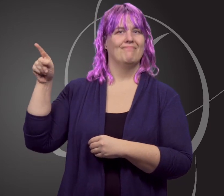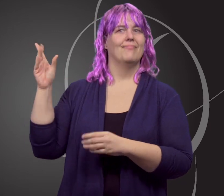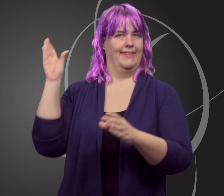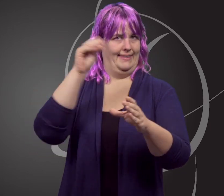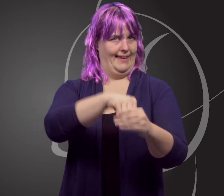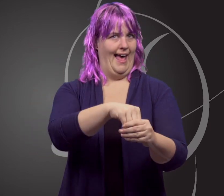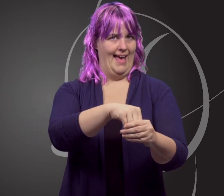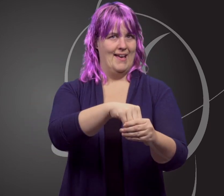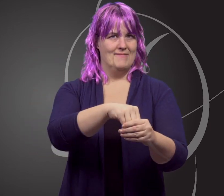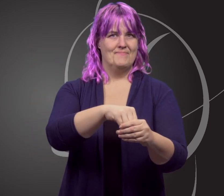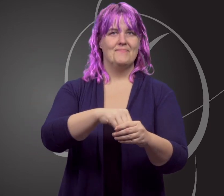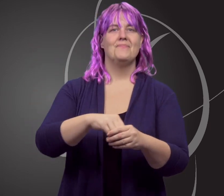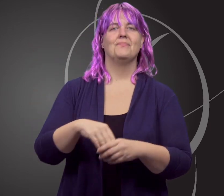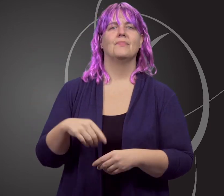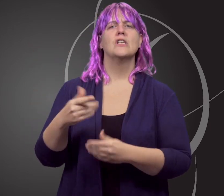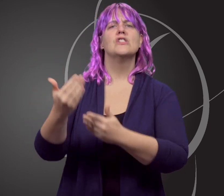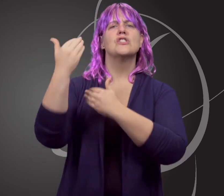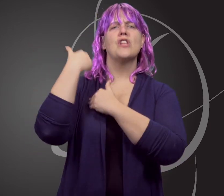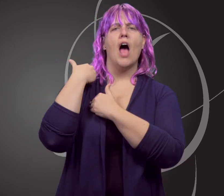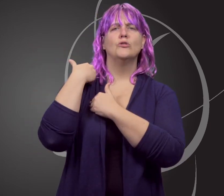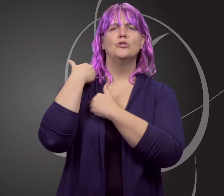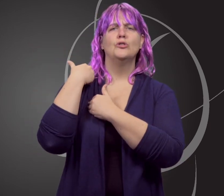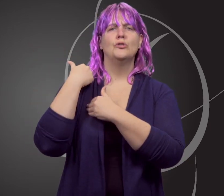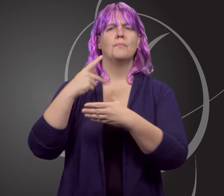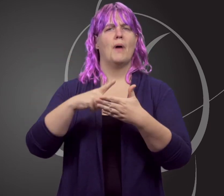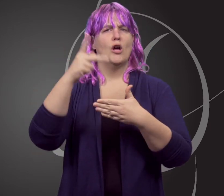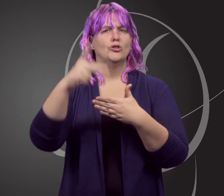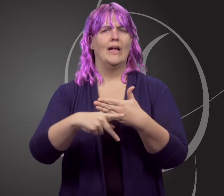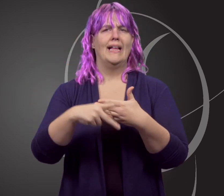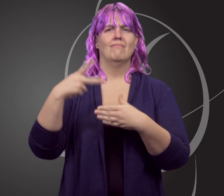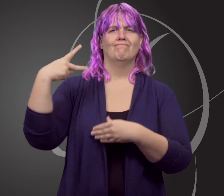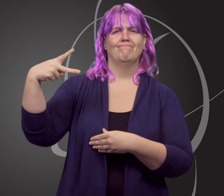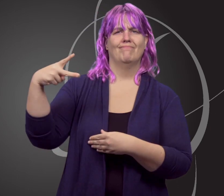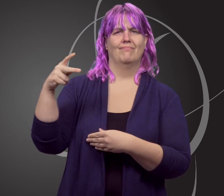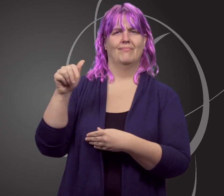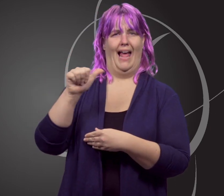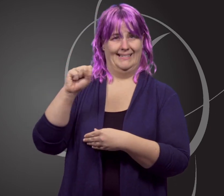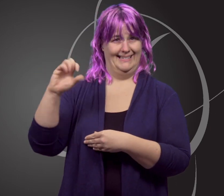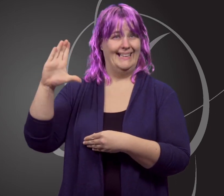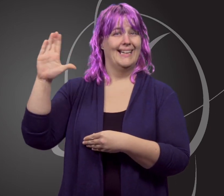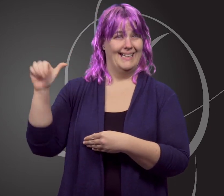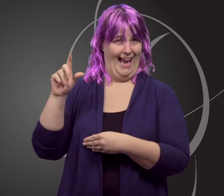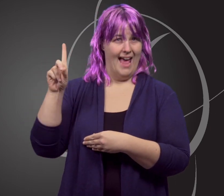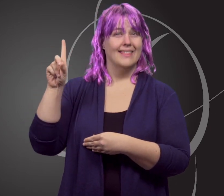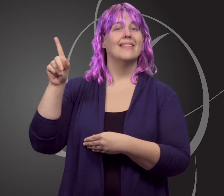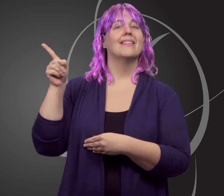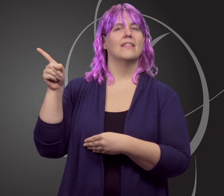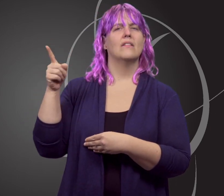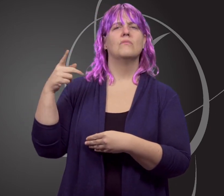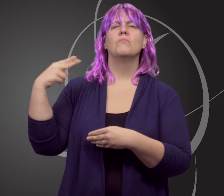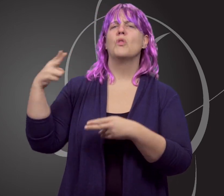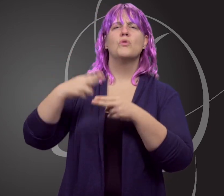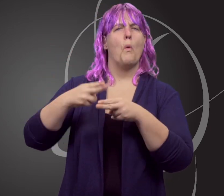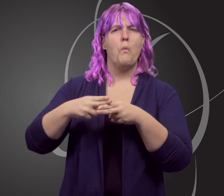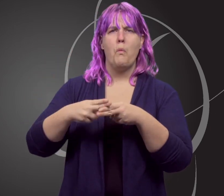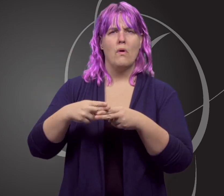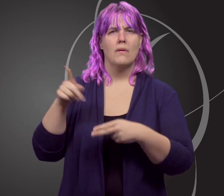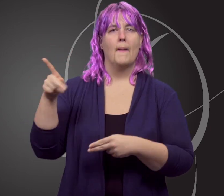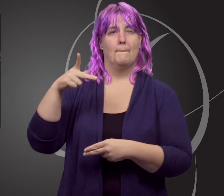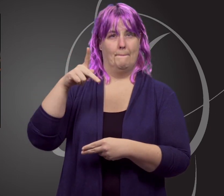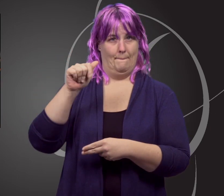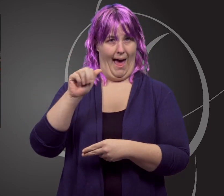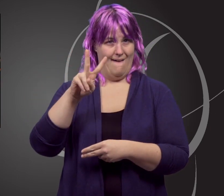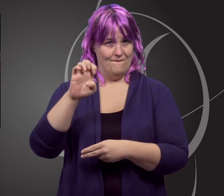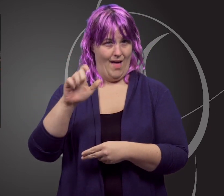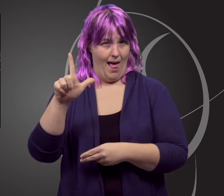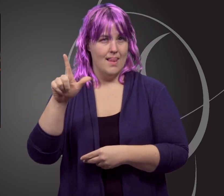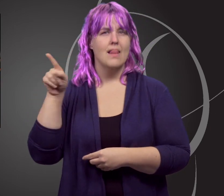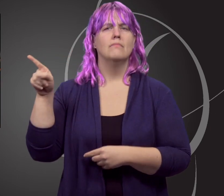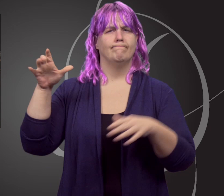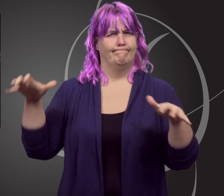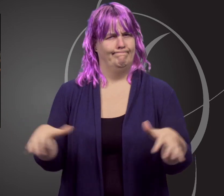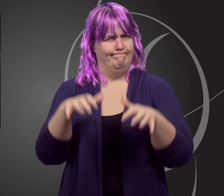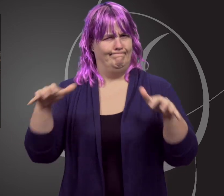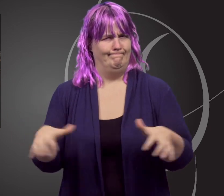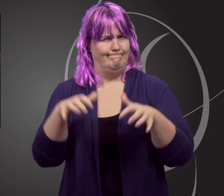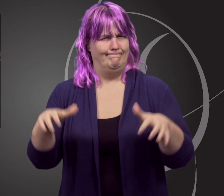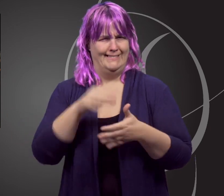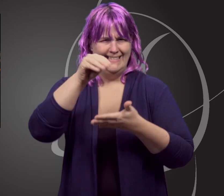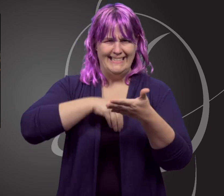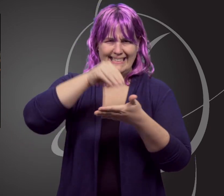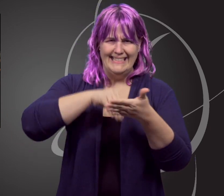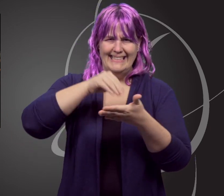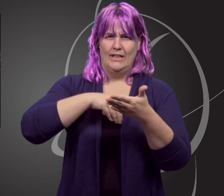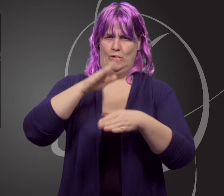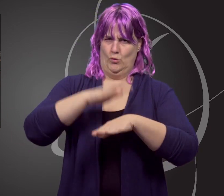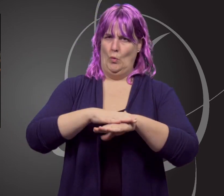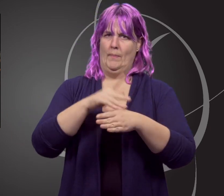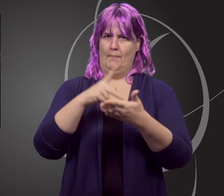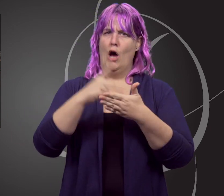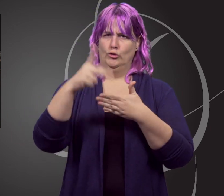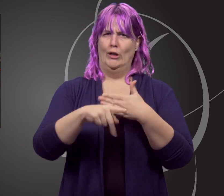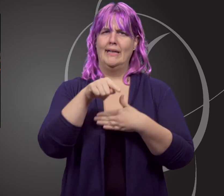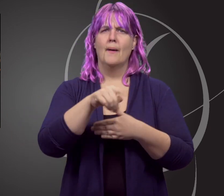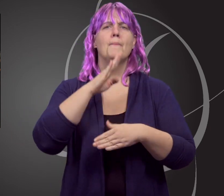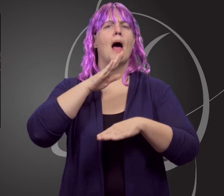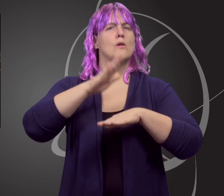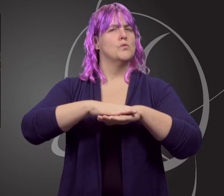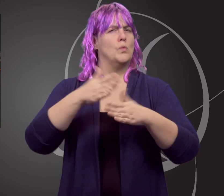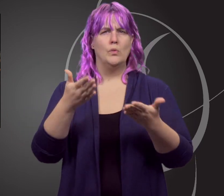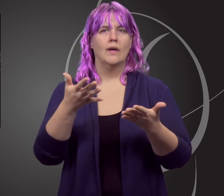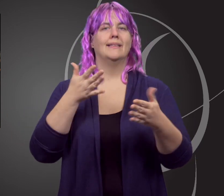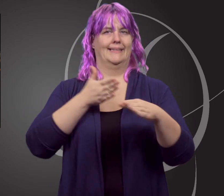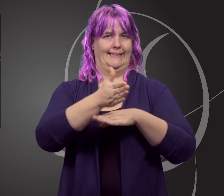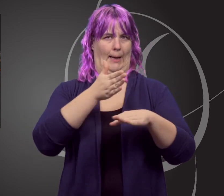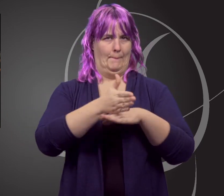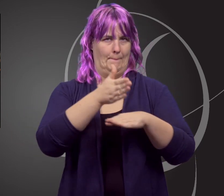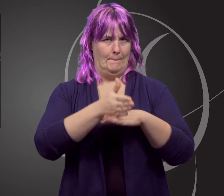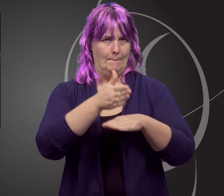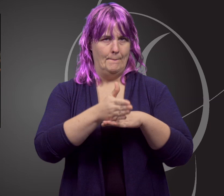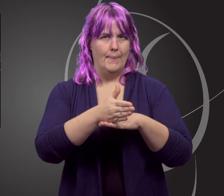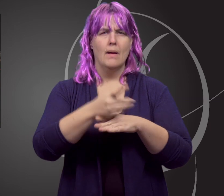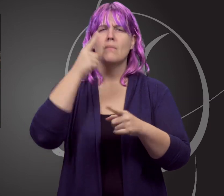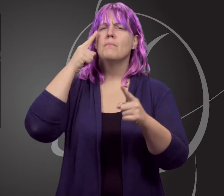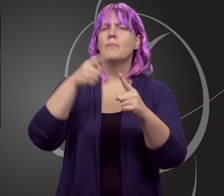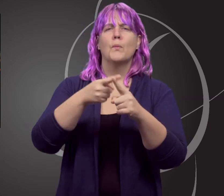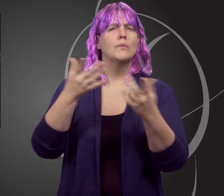Le chargé de projets de l’ASC-CAD, Pavel, a travaillé sur le projet portant sur l’accessibilité.